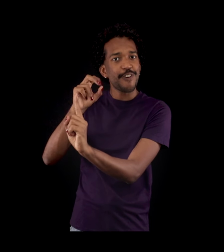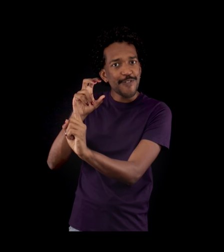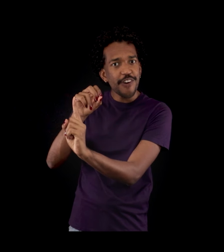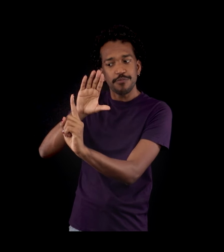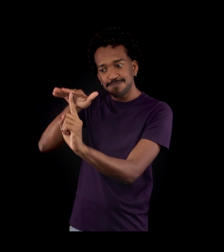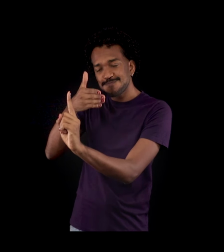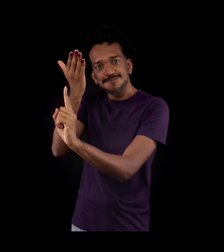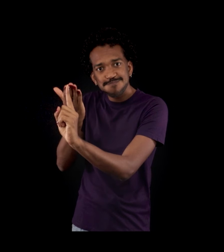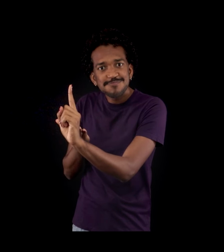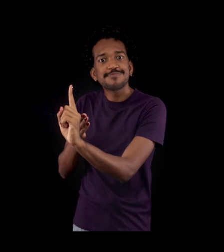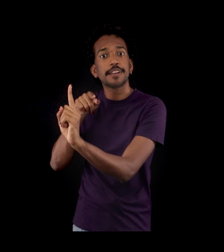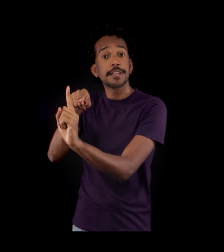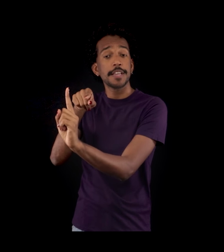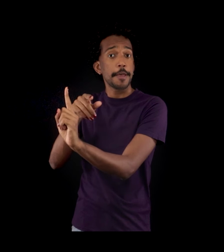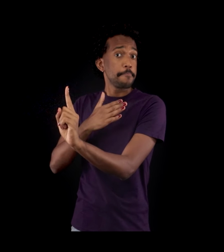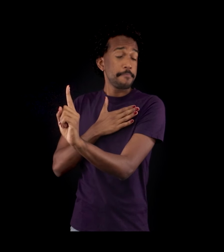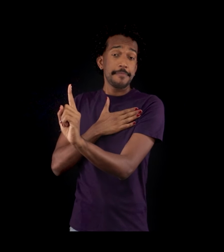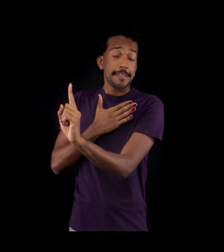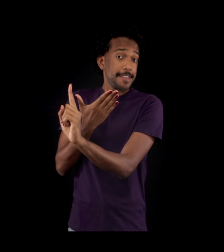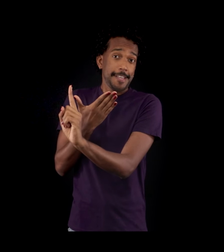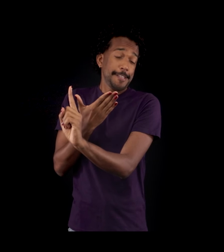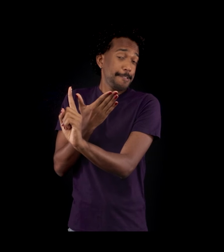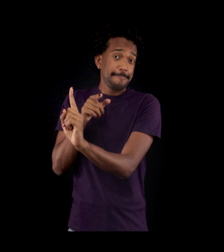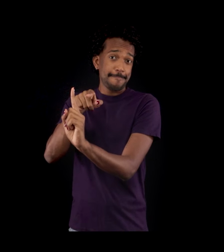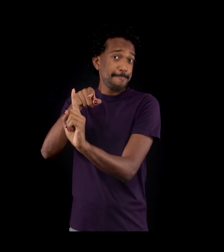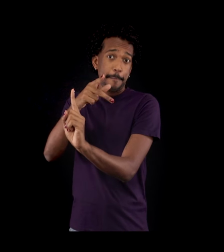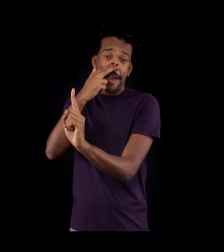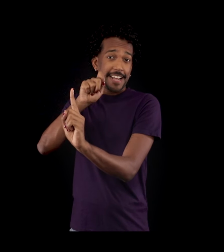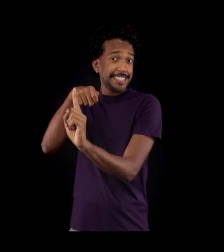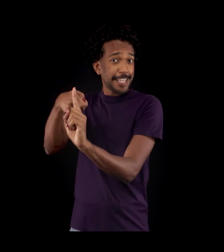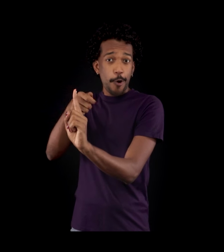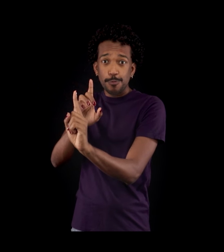avó que para mim era uma espécie de deusa, era uma mita lá –